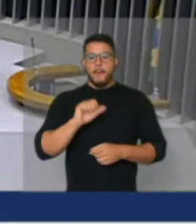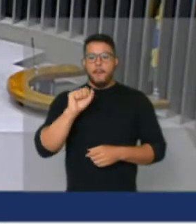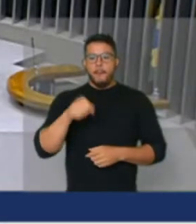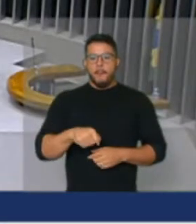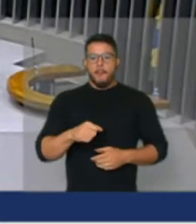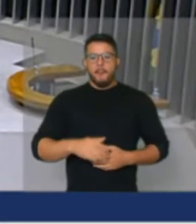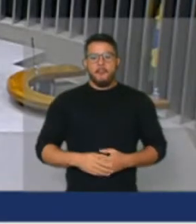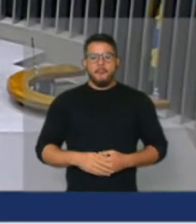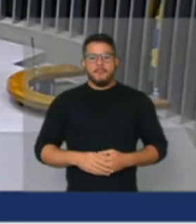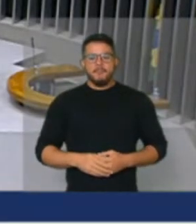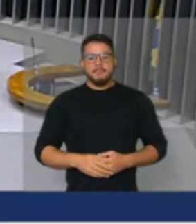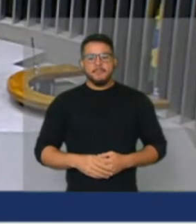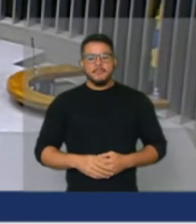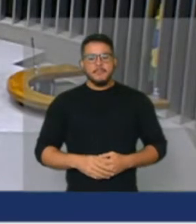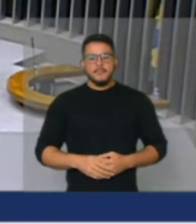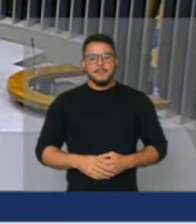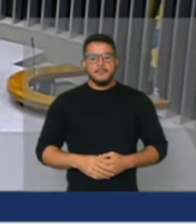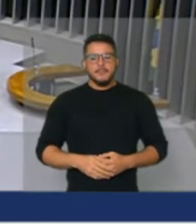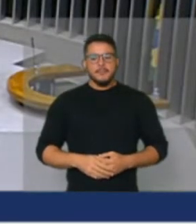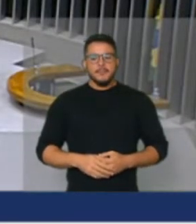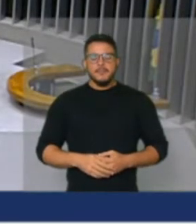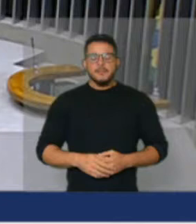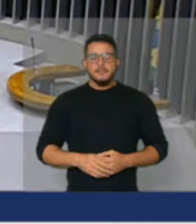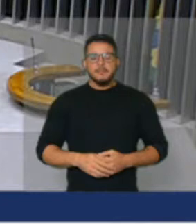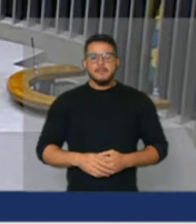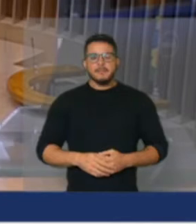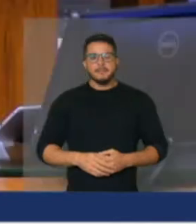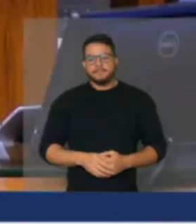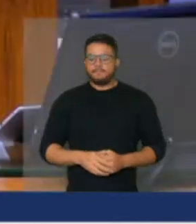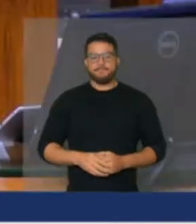COMO VOTA O SOLIDARIEDADE? DEPUTADO BIRA, VOU PEDIR A VOSSA EXCELÊNCIA QUE AGUARDE UM POUQUINHO. SE VOSSA